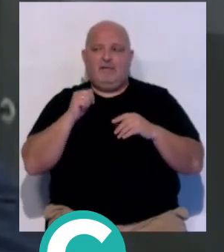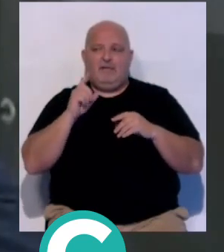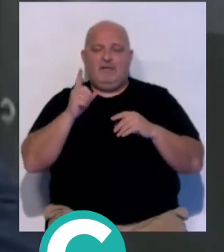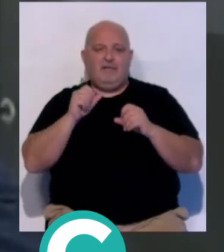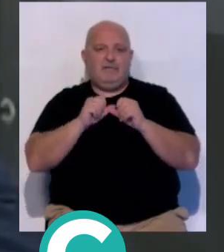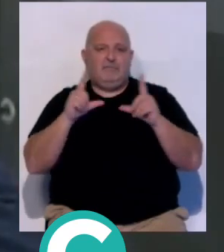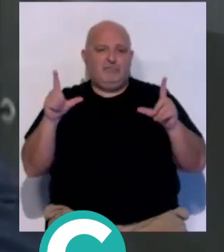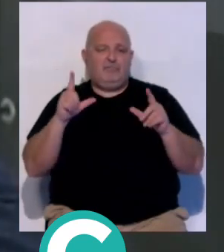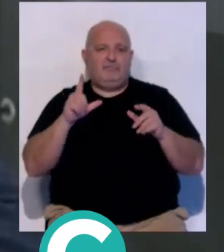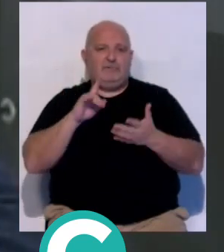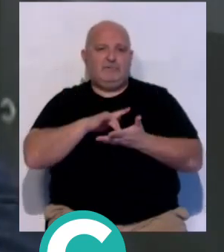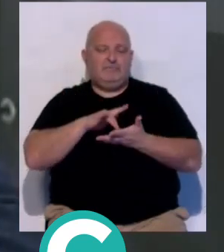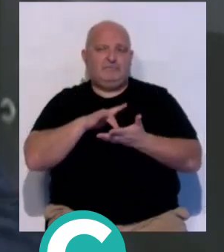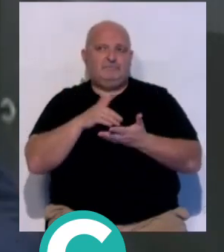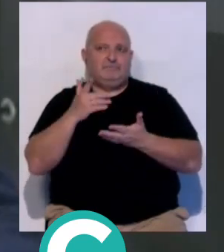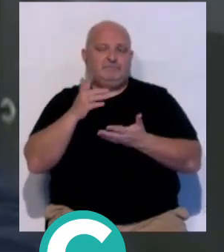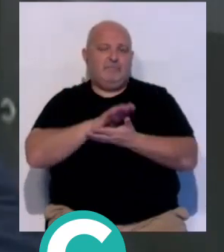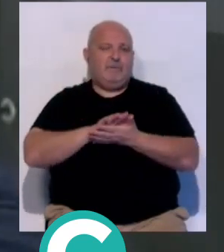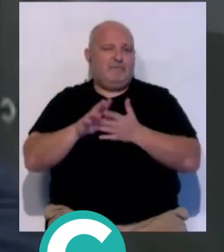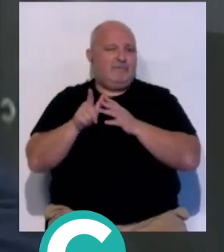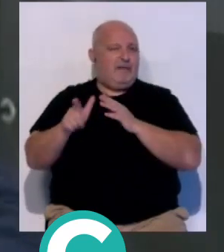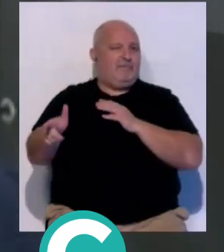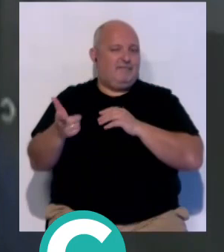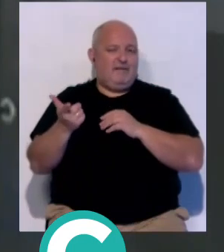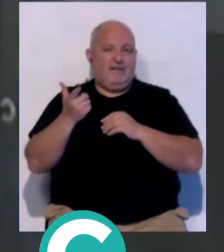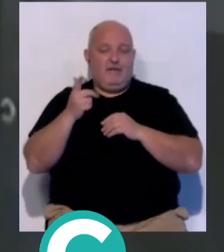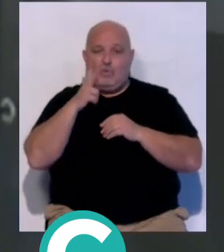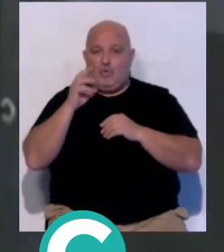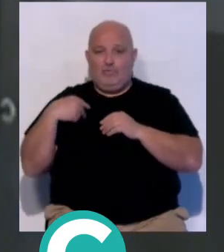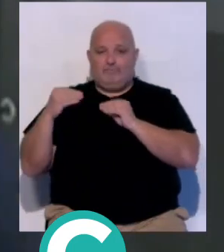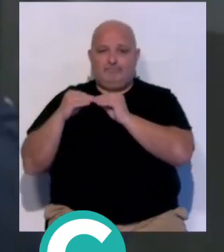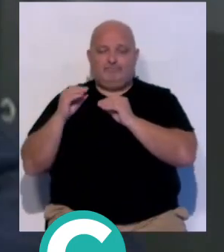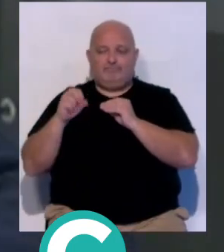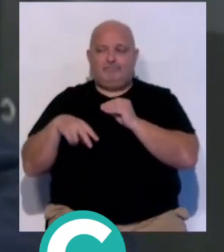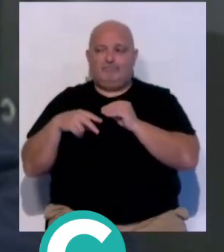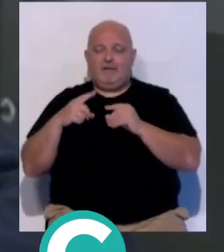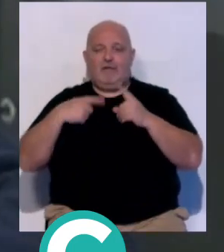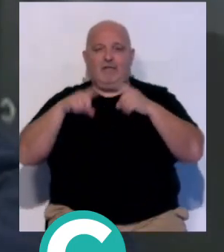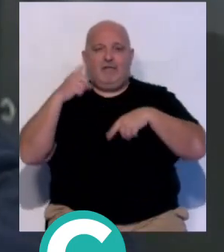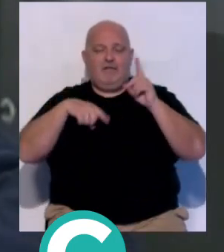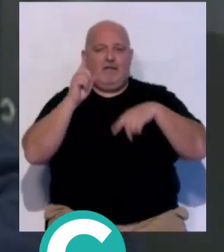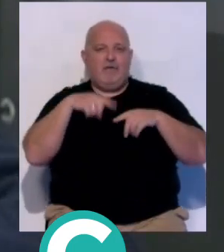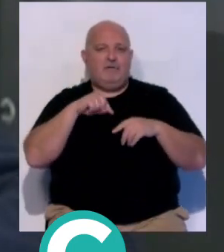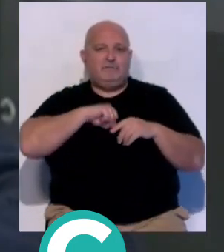televisión y aparte lo que dice pues verdad pues cuando estaba un poquito amargado pues